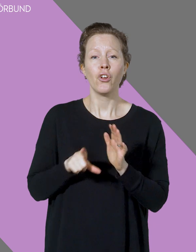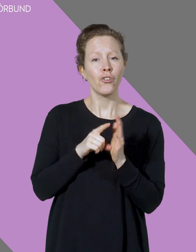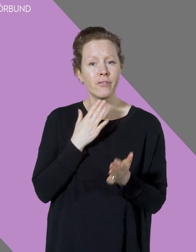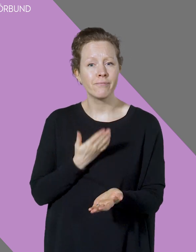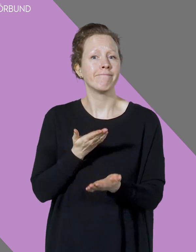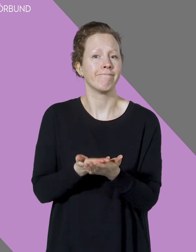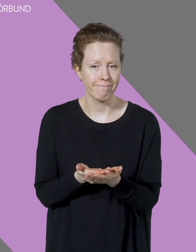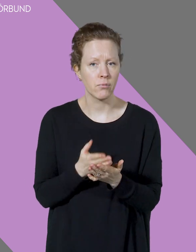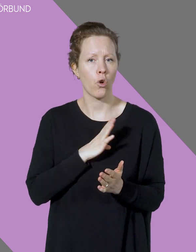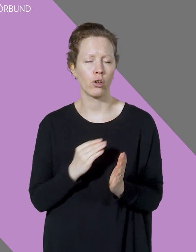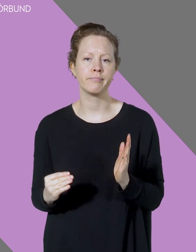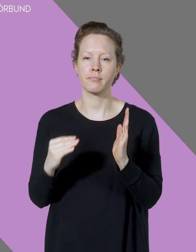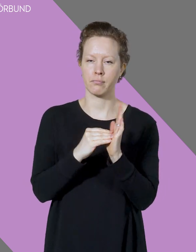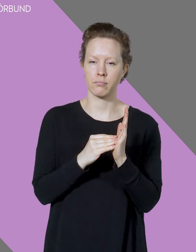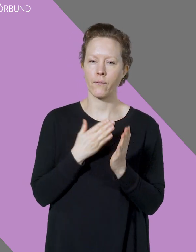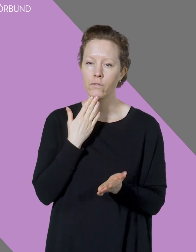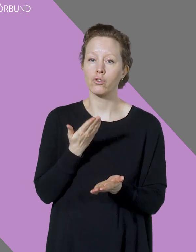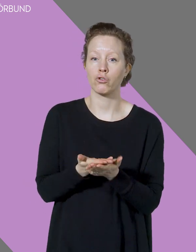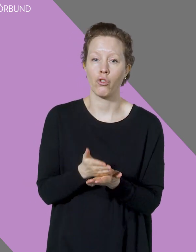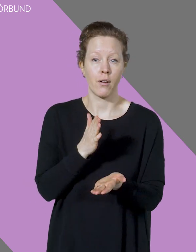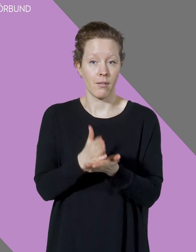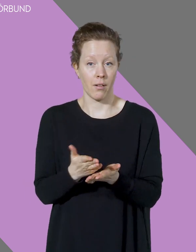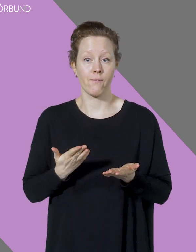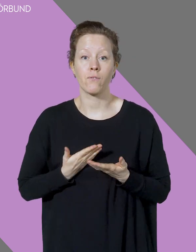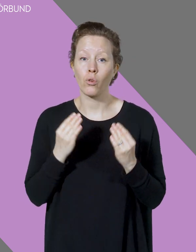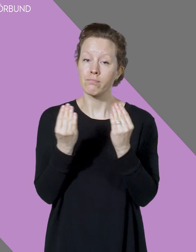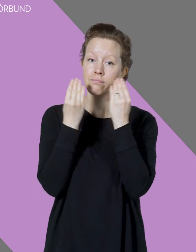I lagpropositionen föreslås bland annat att rätten till undervisning -